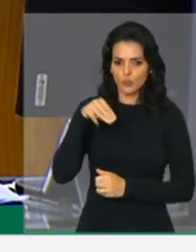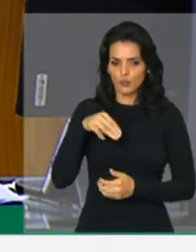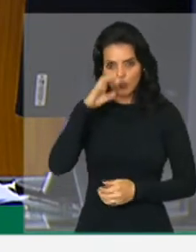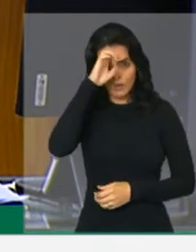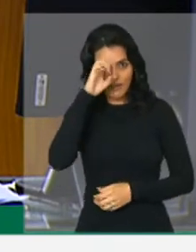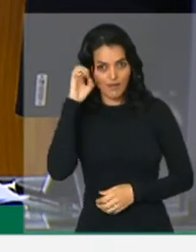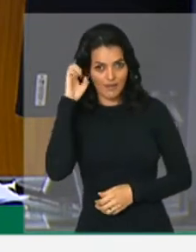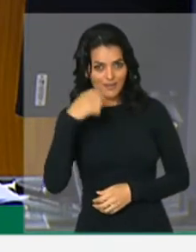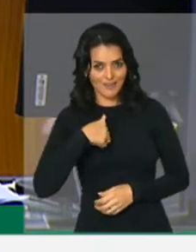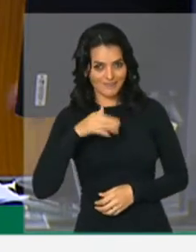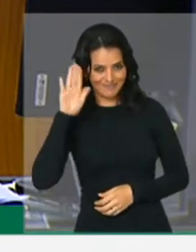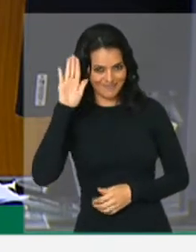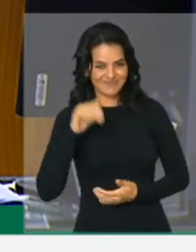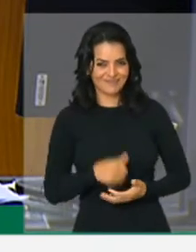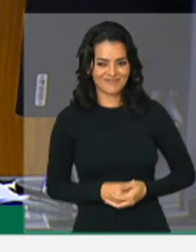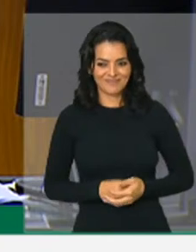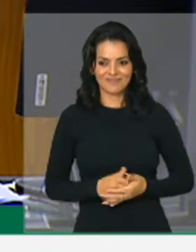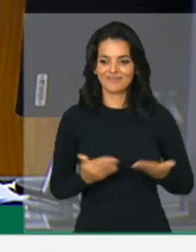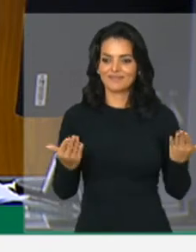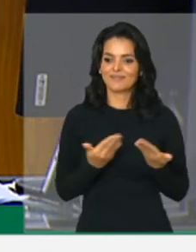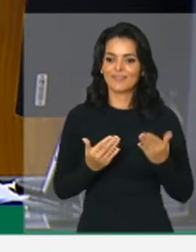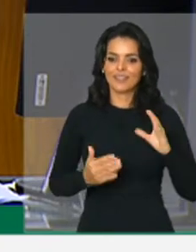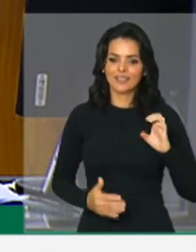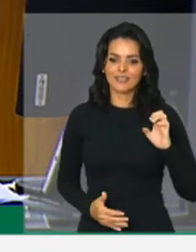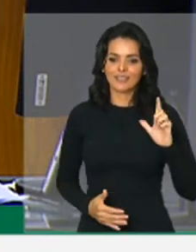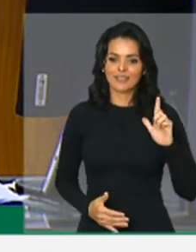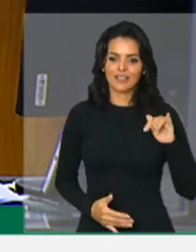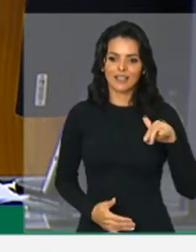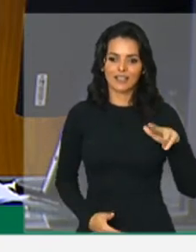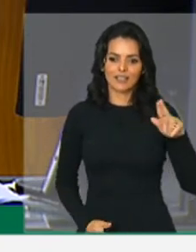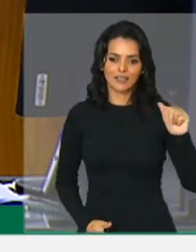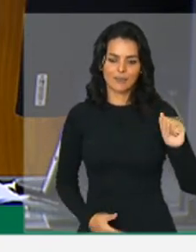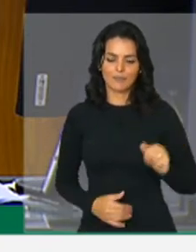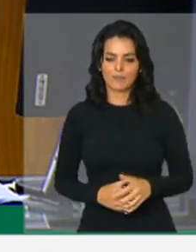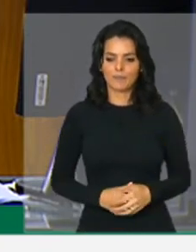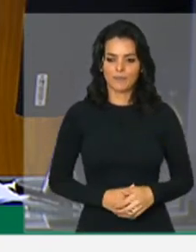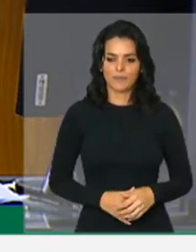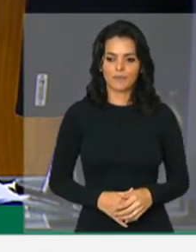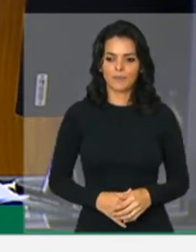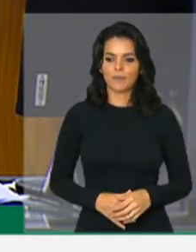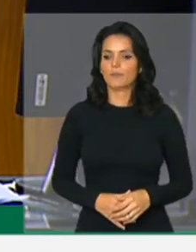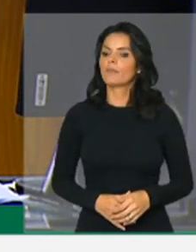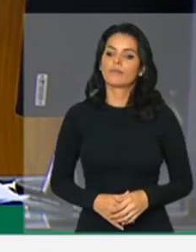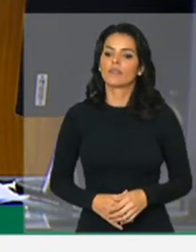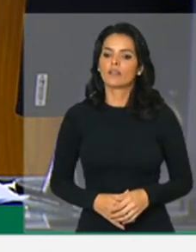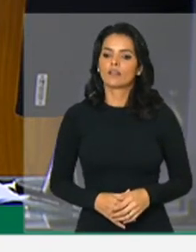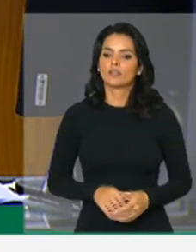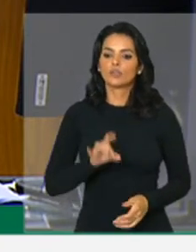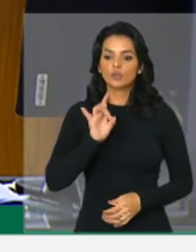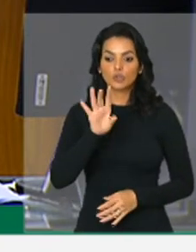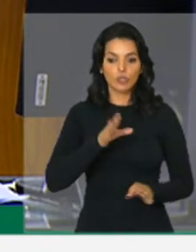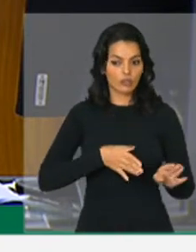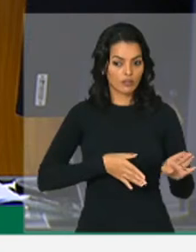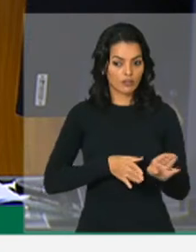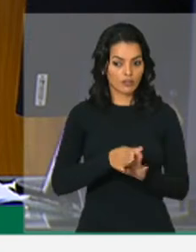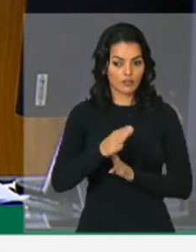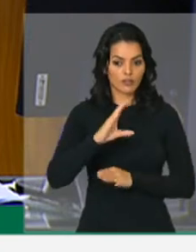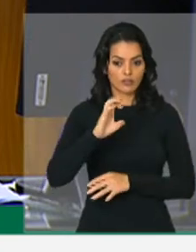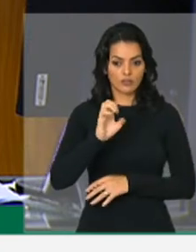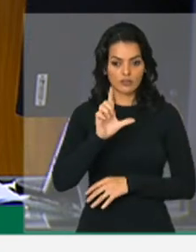SÓ PARA ORIENTAR PELO PSB. -- [PRESIDENTE]: PSB SIM OU NÃO, DEPUTADO JÚ LIO? -- [DEPUTADO]: É SIM, SIM. -- [PRESIDENTE]: PSB SIM, DEPUTADA CELINA COM A PALAVRA.